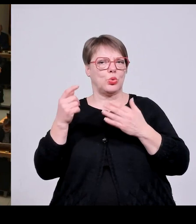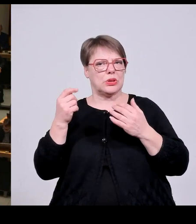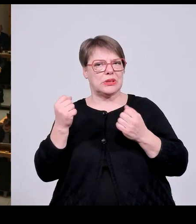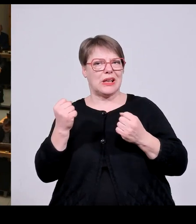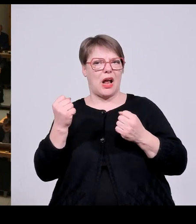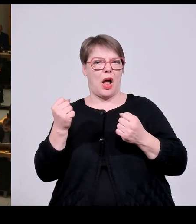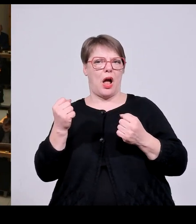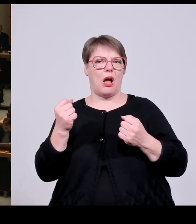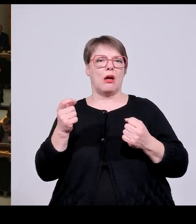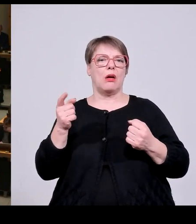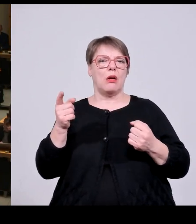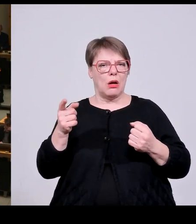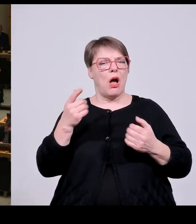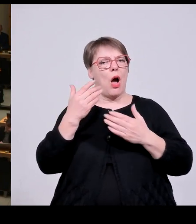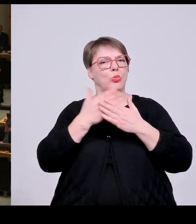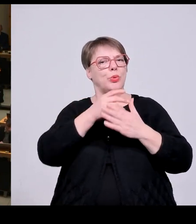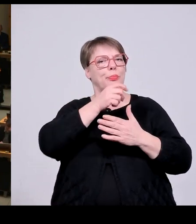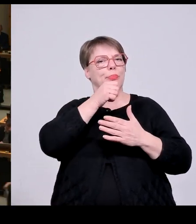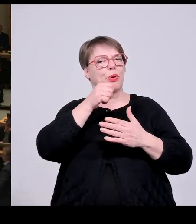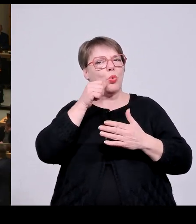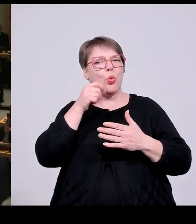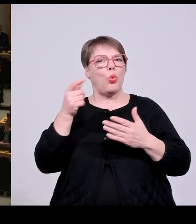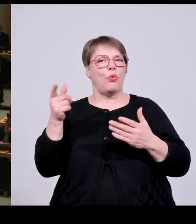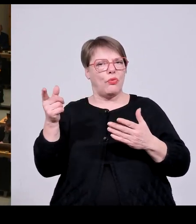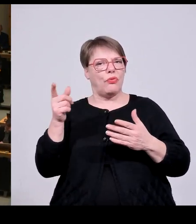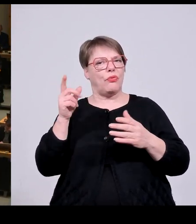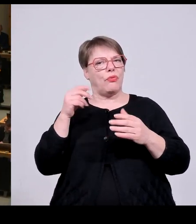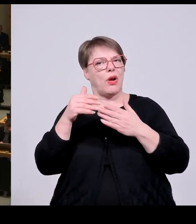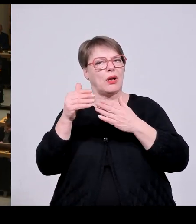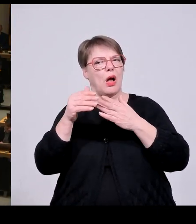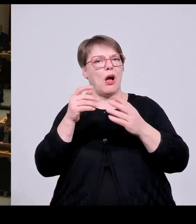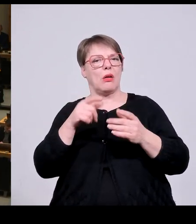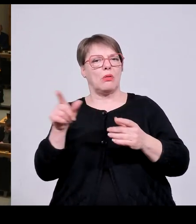Weitere Wortmeldungen liegen nicht vor. Zu dem Gesetzesantrag der Koalitionsfrn